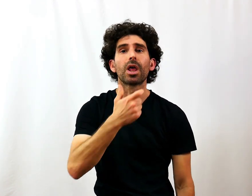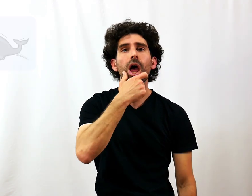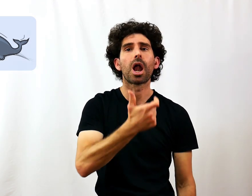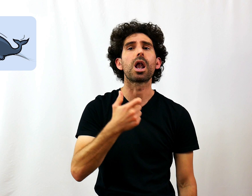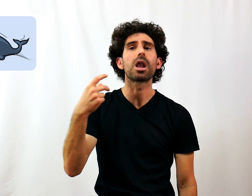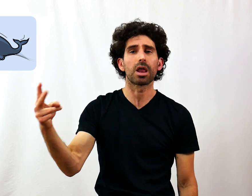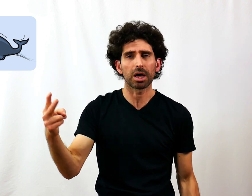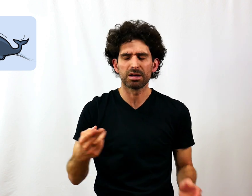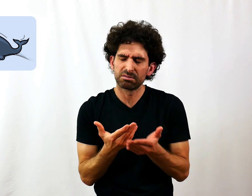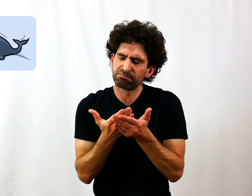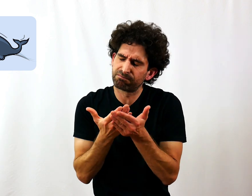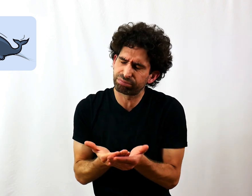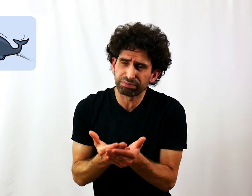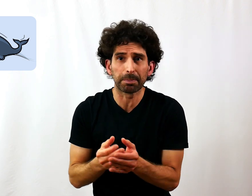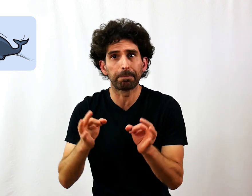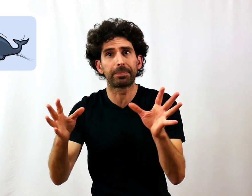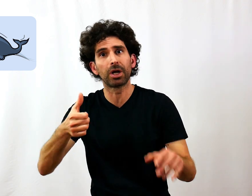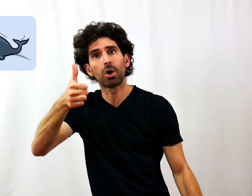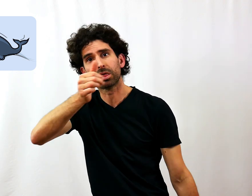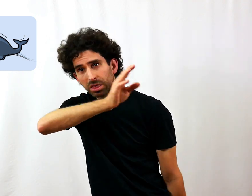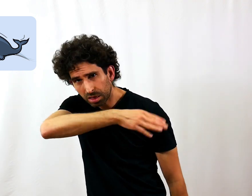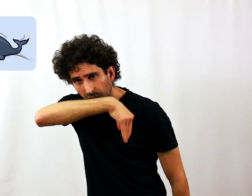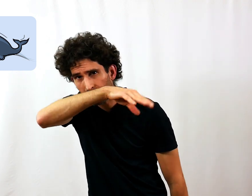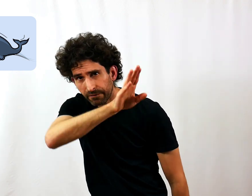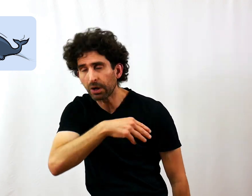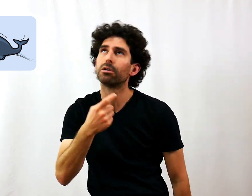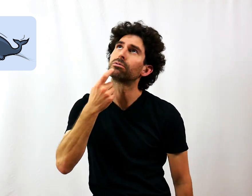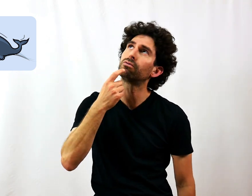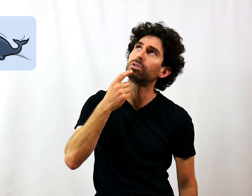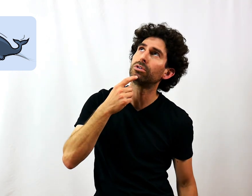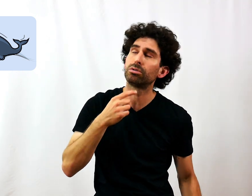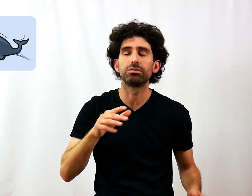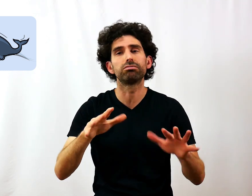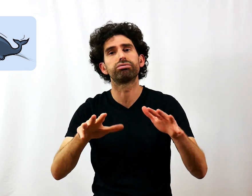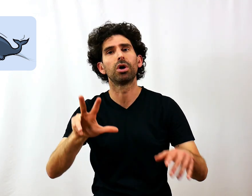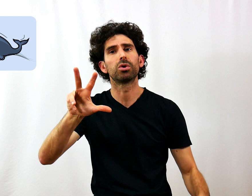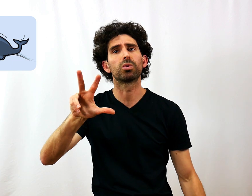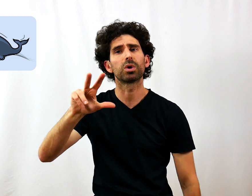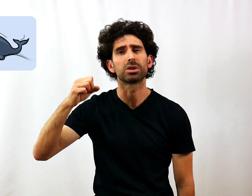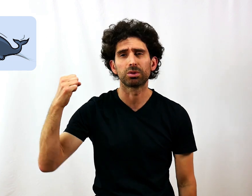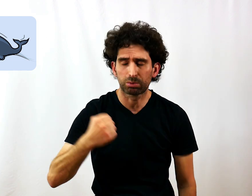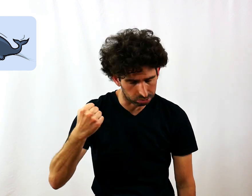Sa langue fait le poids d'un éléphant. Soit, environ trois tonnes.